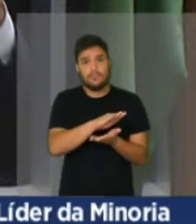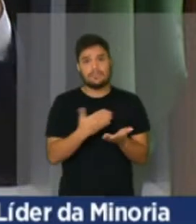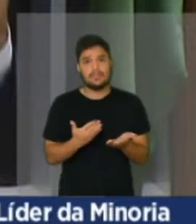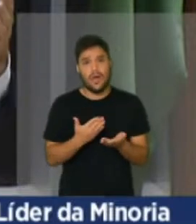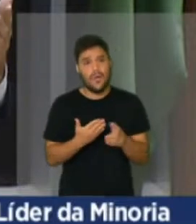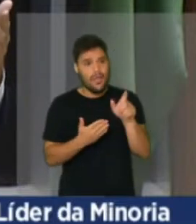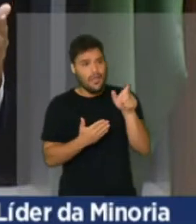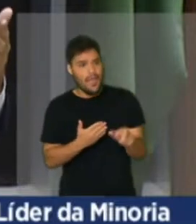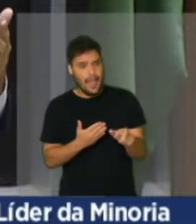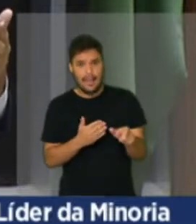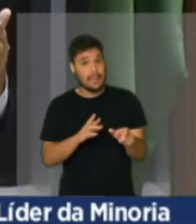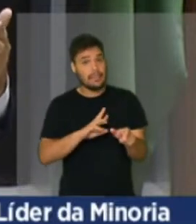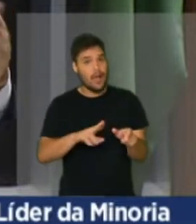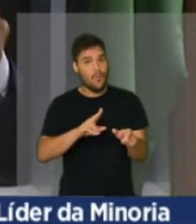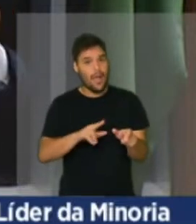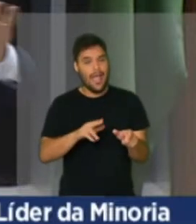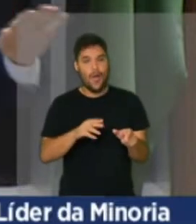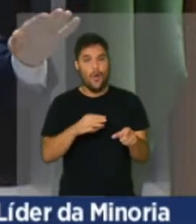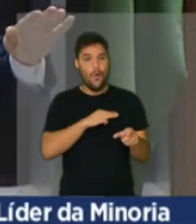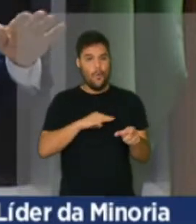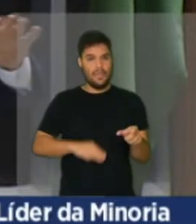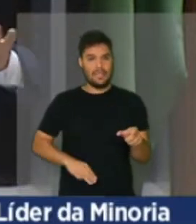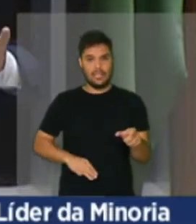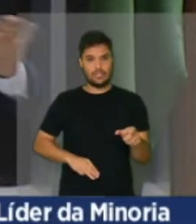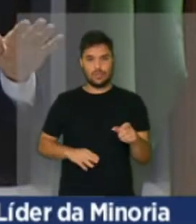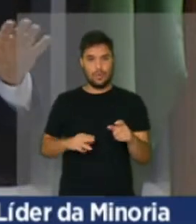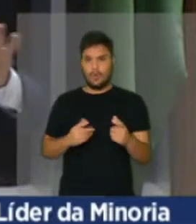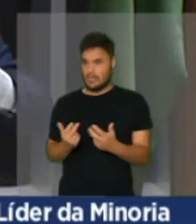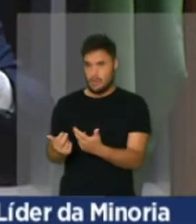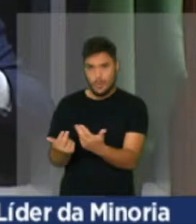É UM MINISTRO QUALQUER, SEM NENHUM... SEM NENHUMA MENÇÃO DE... DE DESVALOR AOS OUTROS MINISTROS, MAS ELE É O